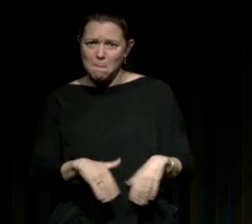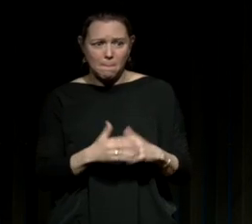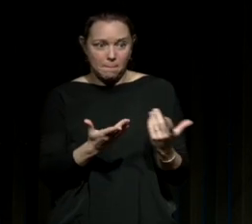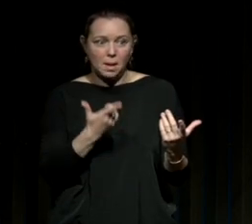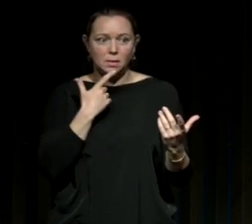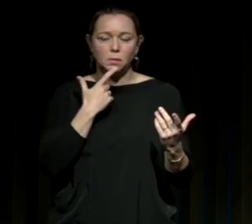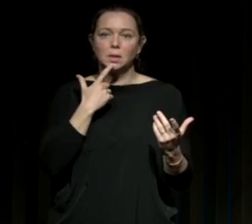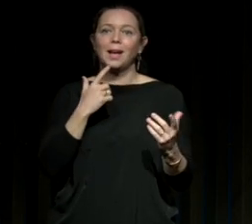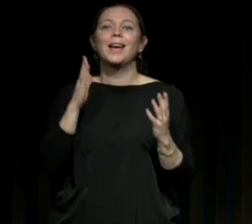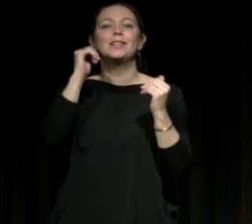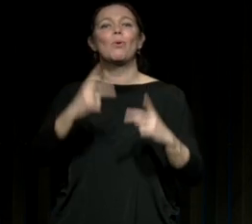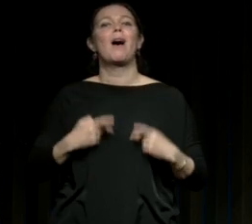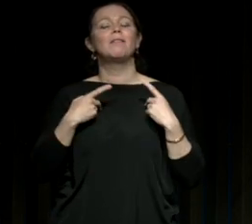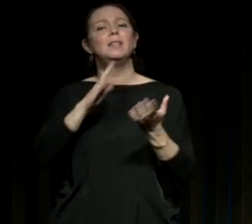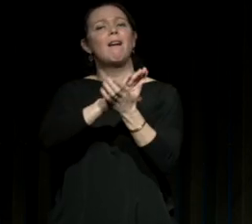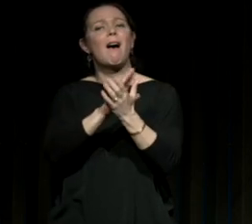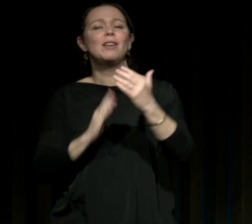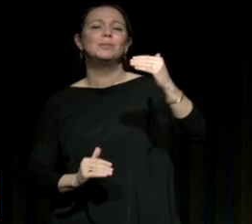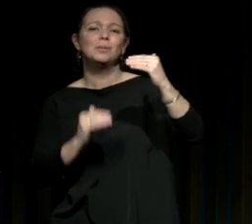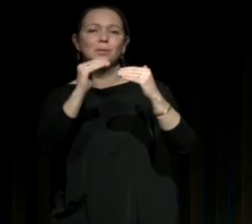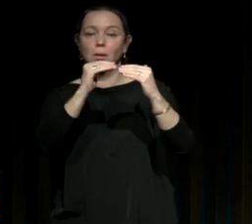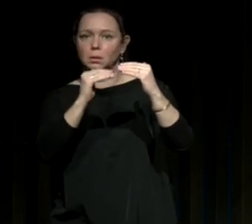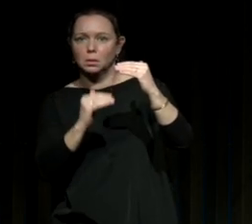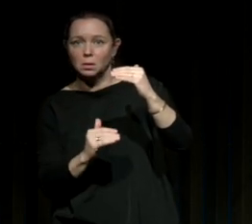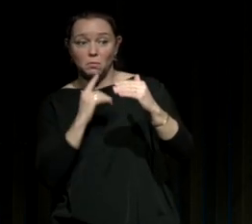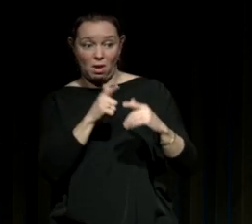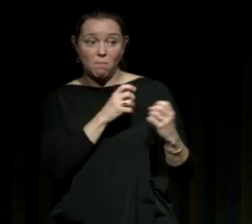vie qui sont responsables d'un certain nombre de cancers de maladies cardiovasculaires de